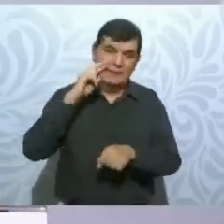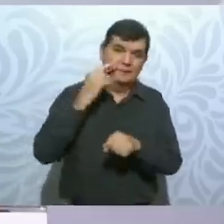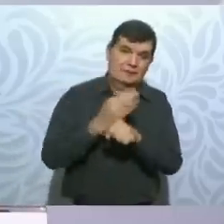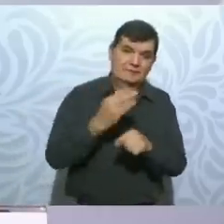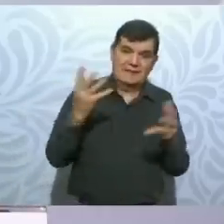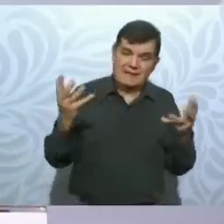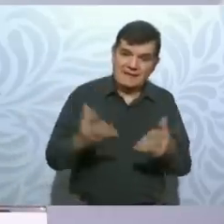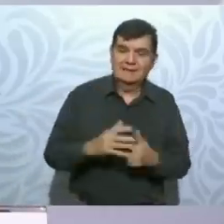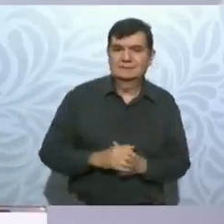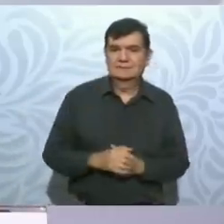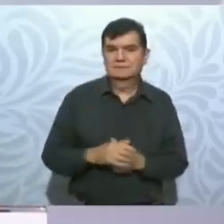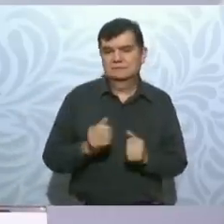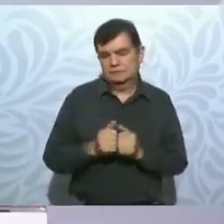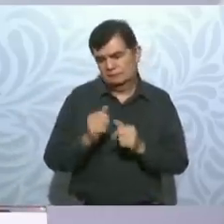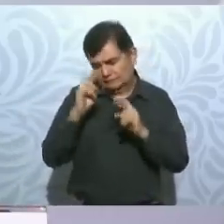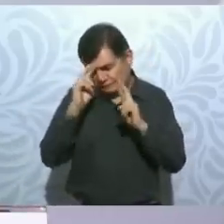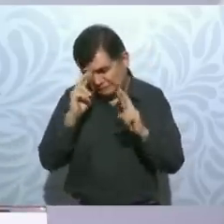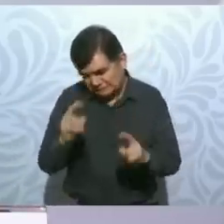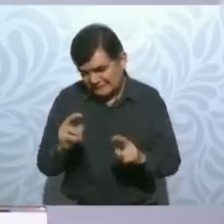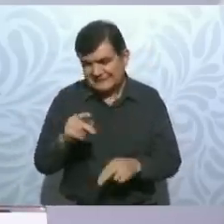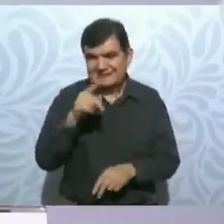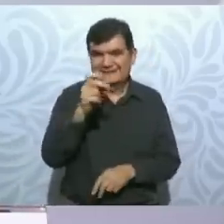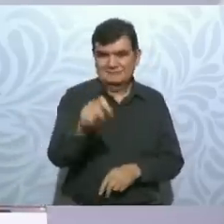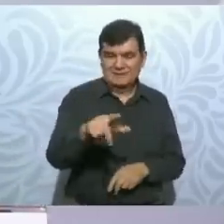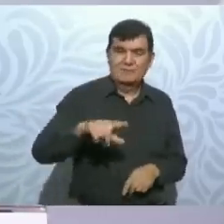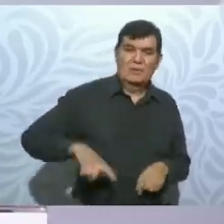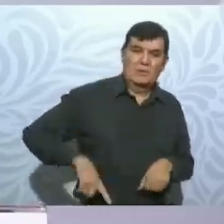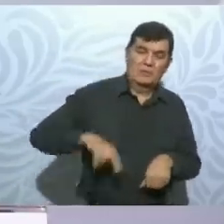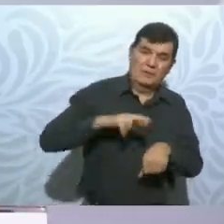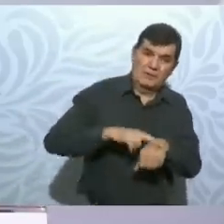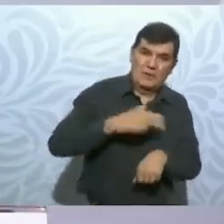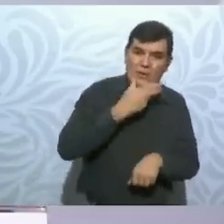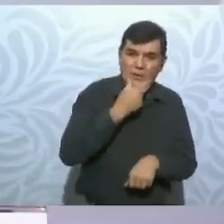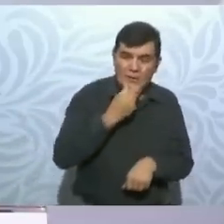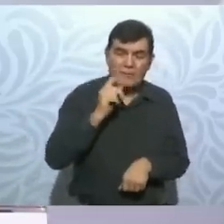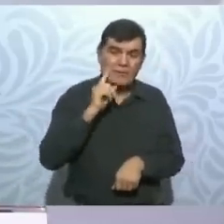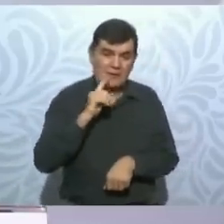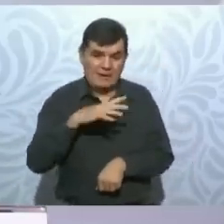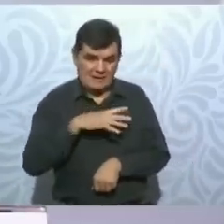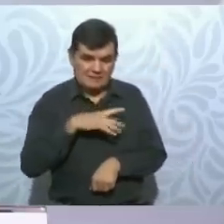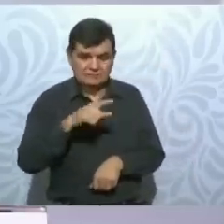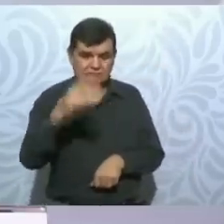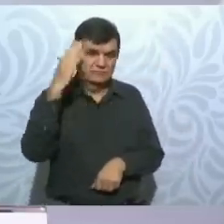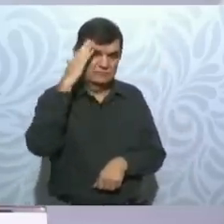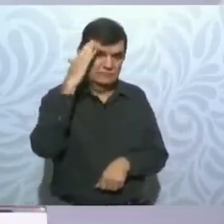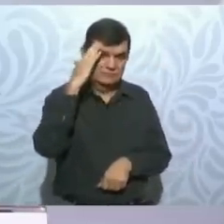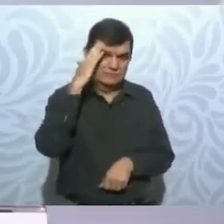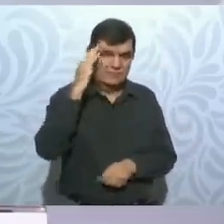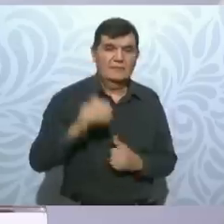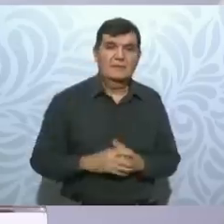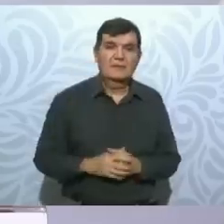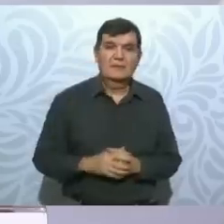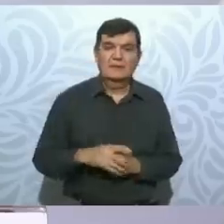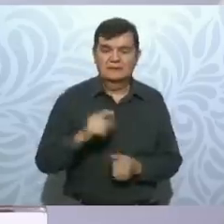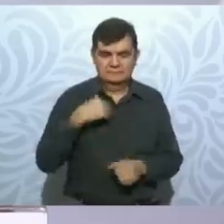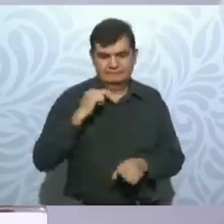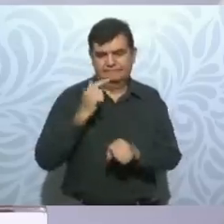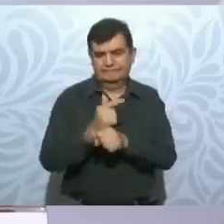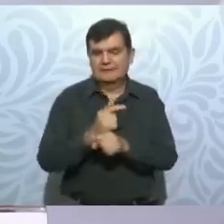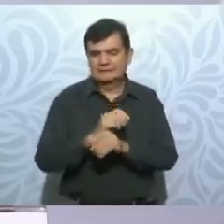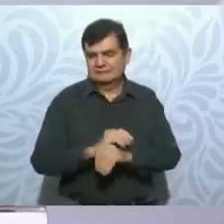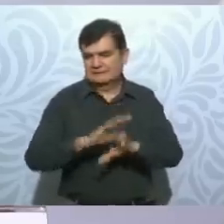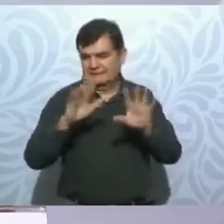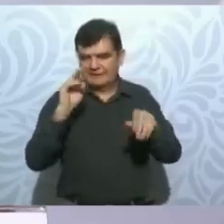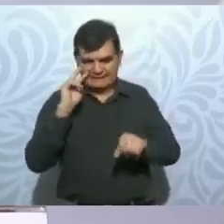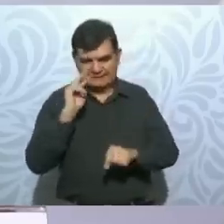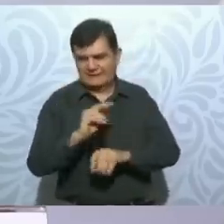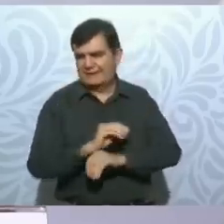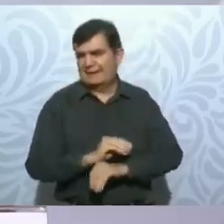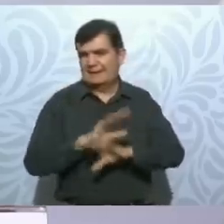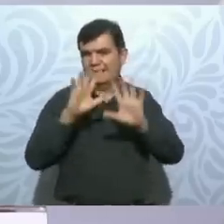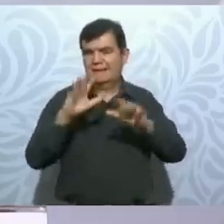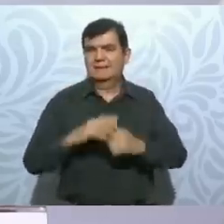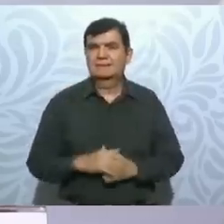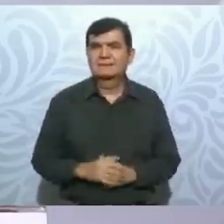con todo respeto ahí donde el gobernador o gobernadora está al frente se nota ahí donde